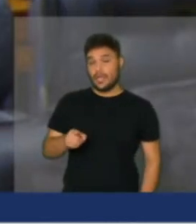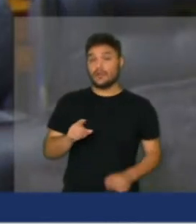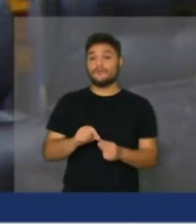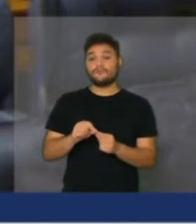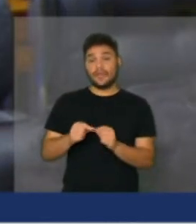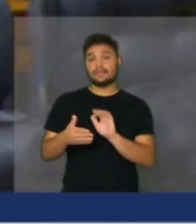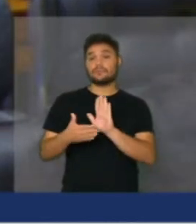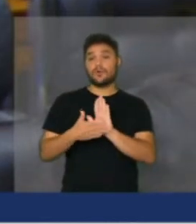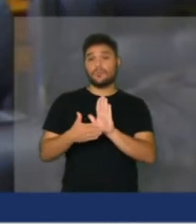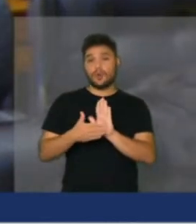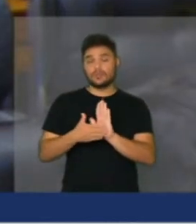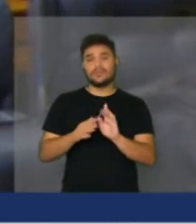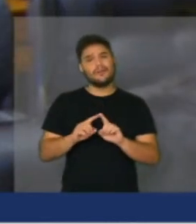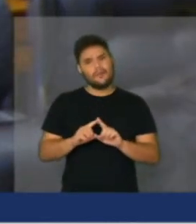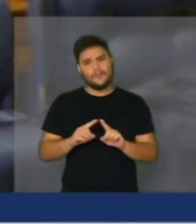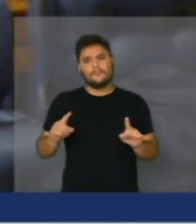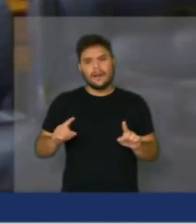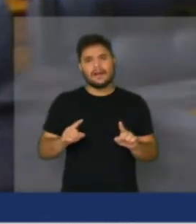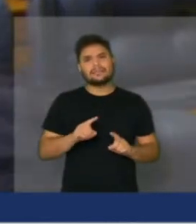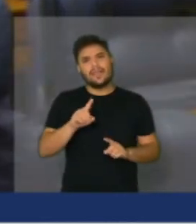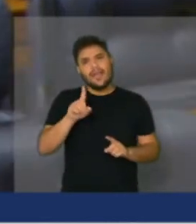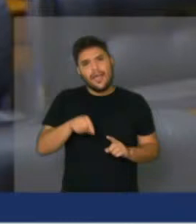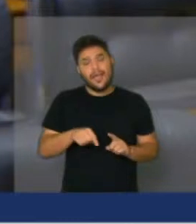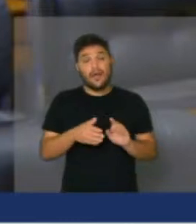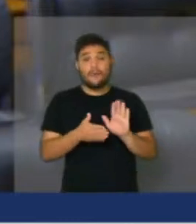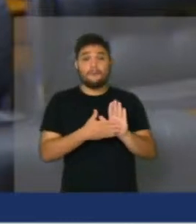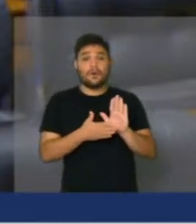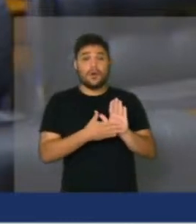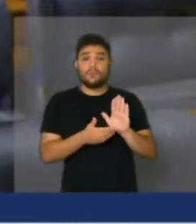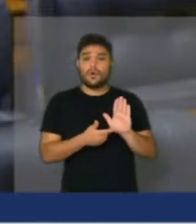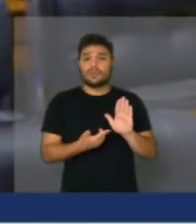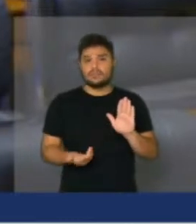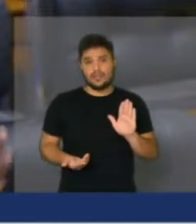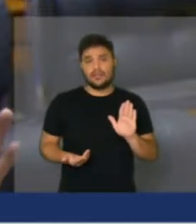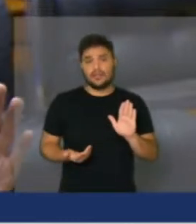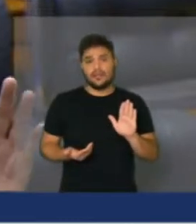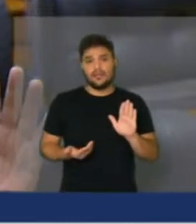UM TIPO DA PROPOSTA QUE PARA SER ACEITA, EU NÃO ESTOU NEM AQUI FALANDO EM NOME DO LÍDER DO PT, MAS EVIDENTE QUE SERIA